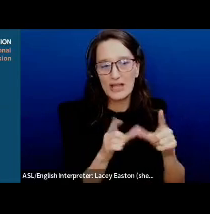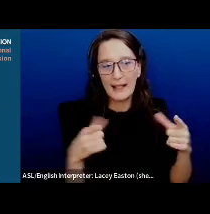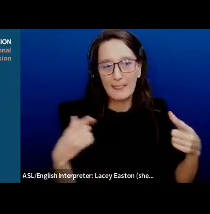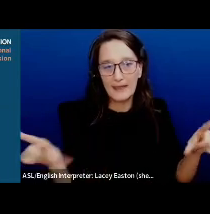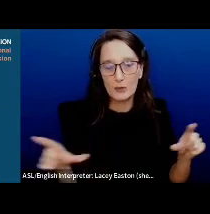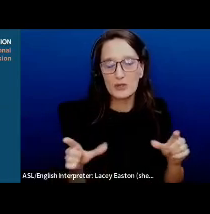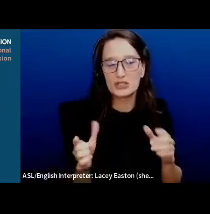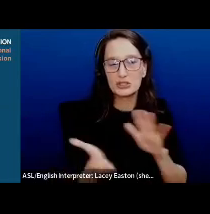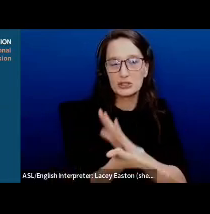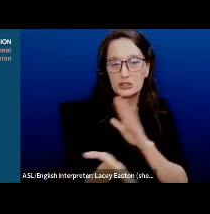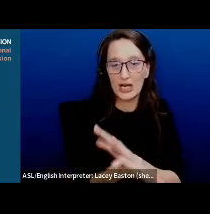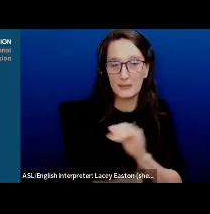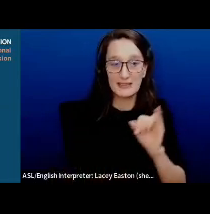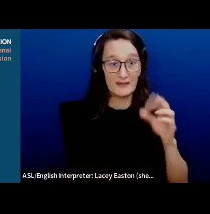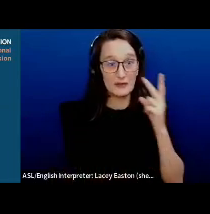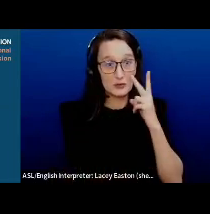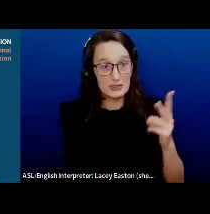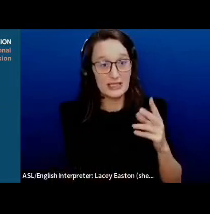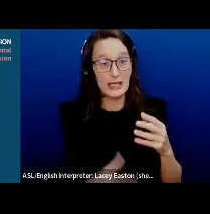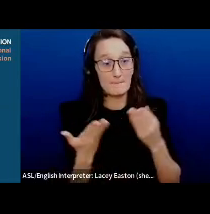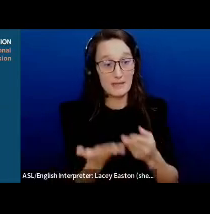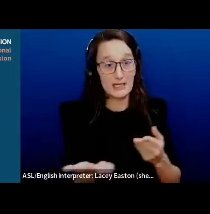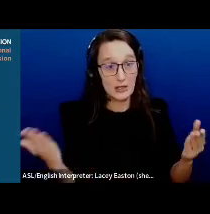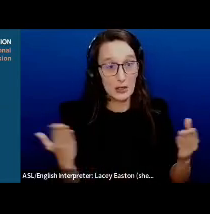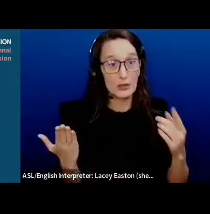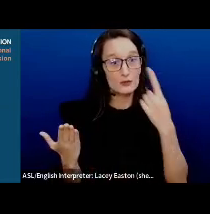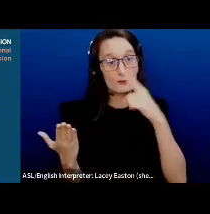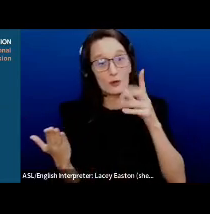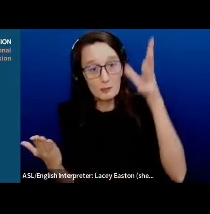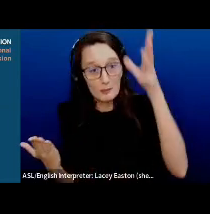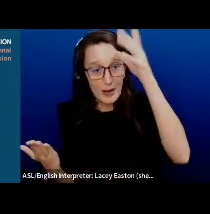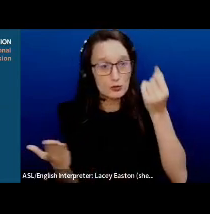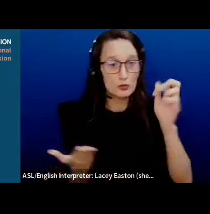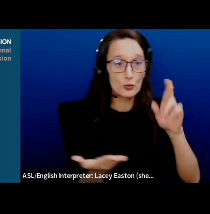que necesiten ser traducidos, eso es algo que la oficina de Carissa o